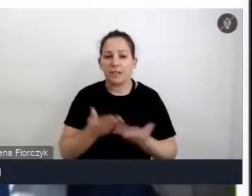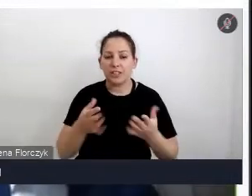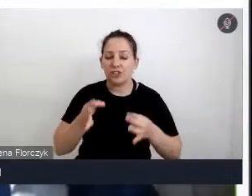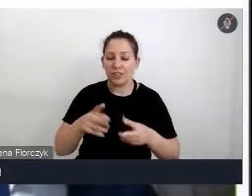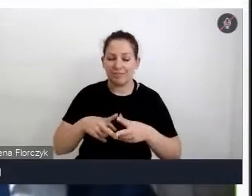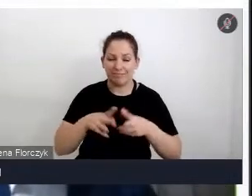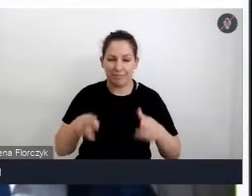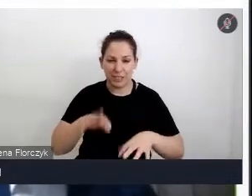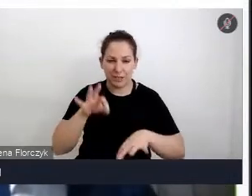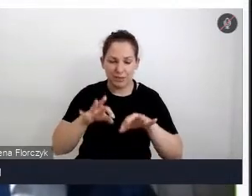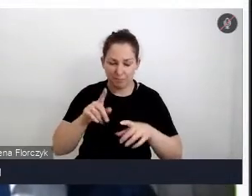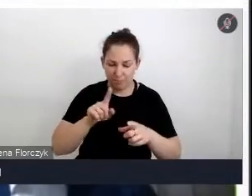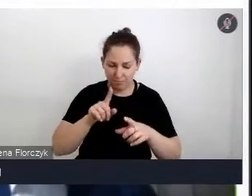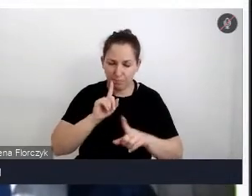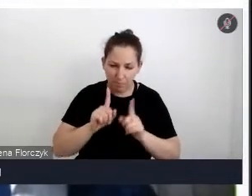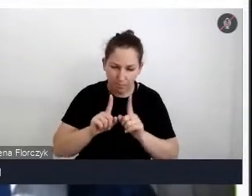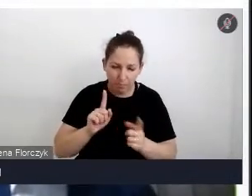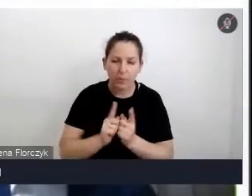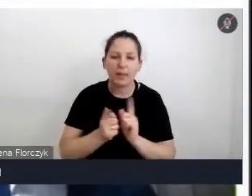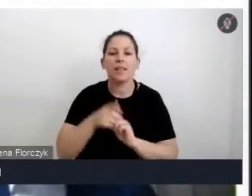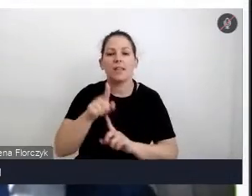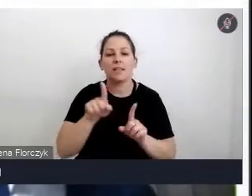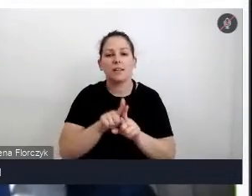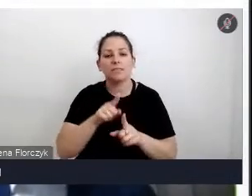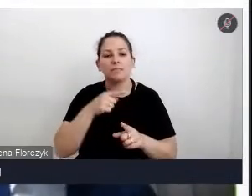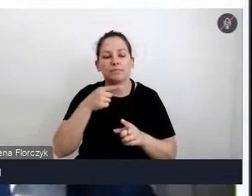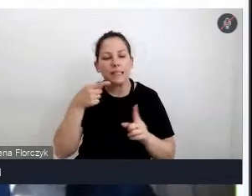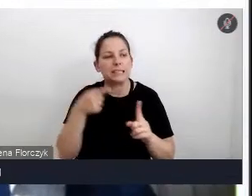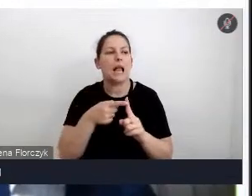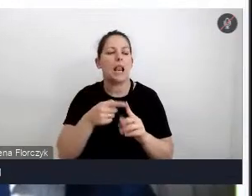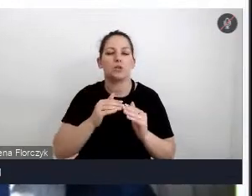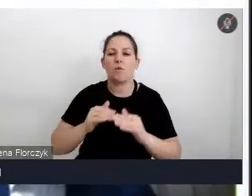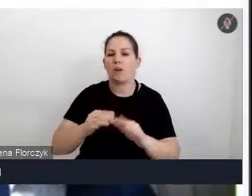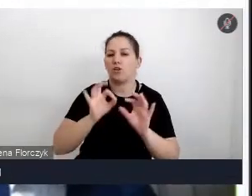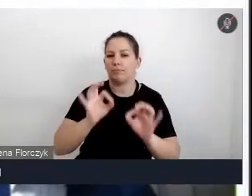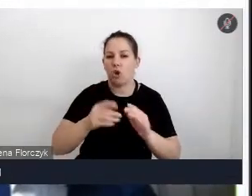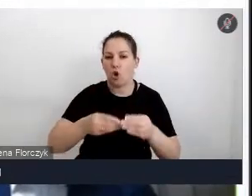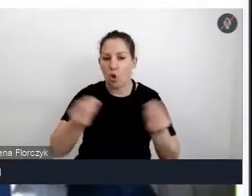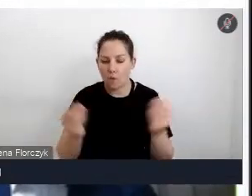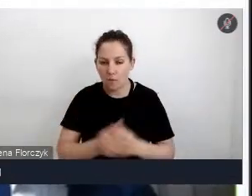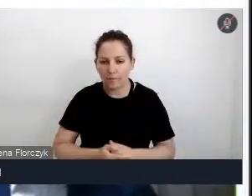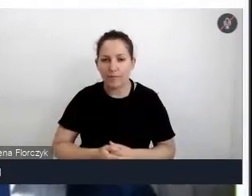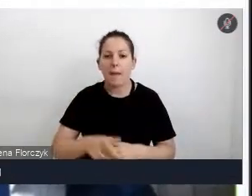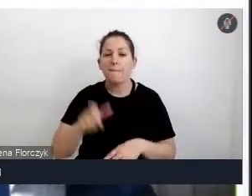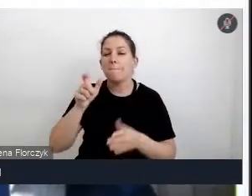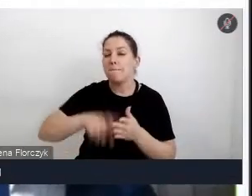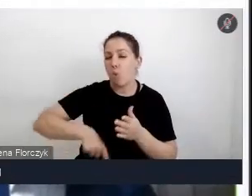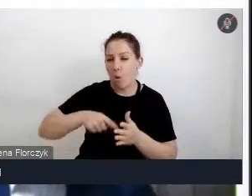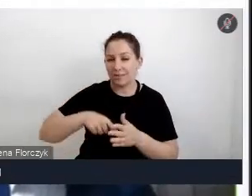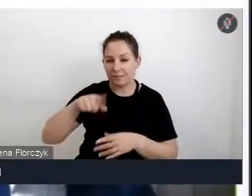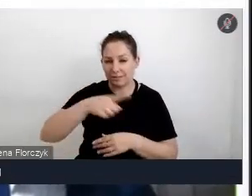będziemy dużo rozmawiać i dywagować na temat Celów Zrównoważonego Rozwoju. W Płocku realizacja Celów Zrównoważonego Rozwoju